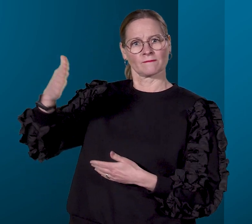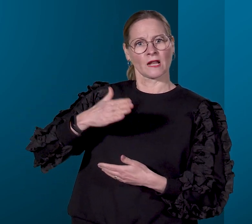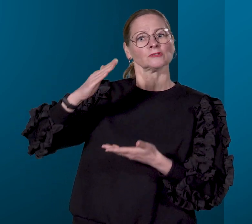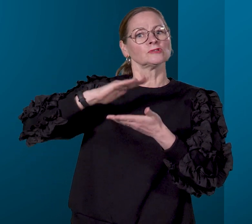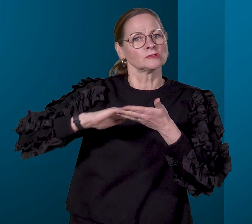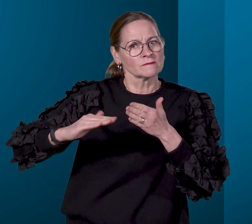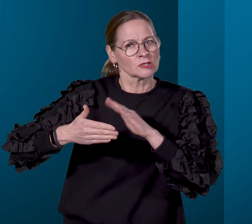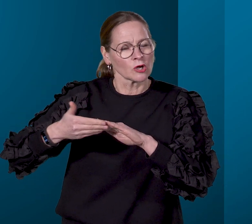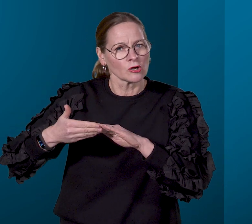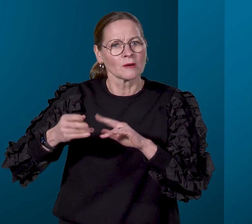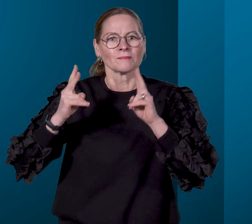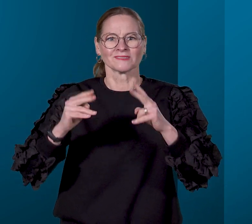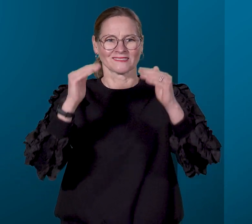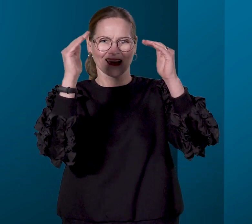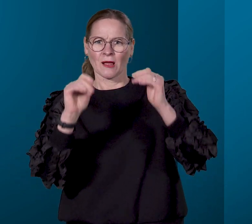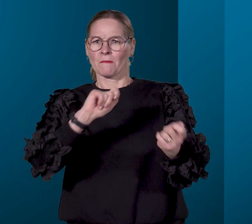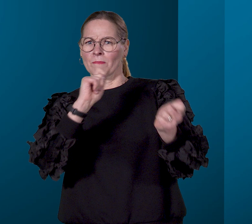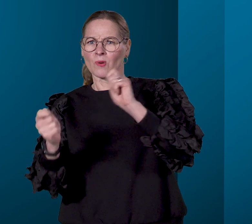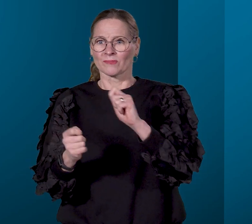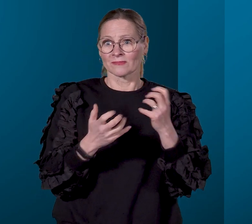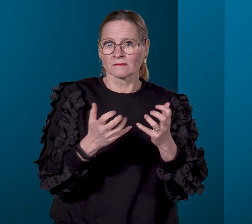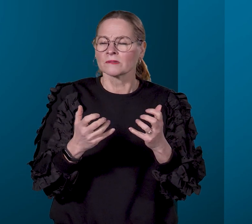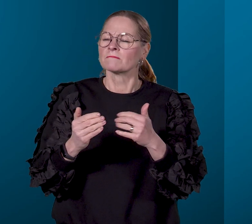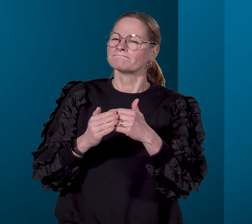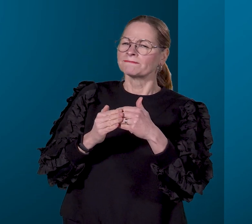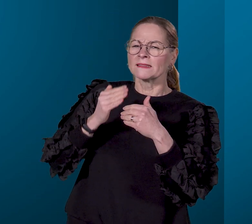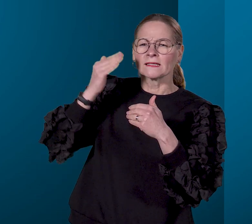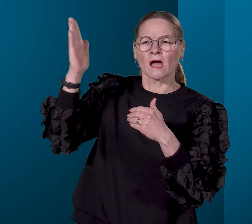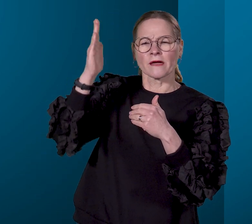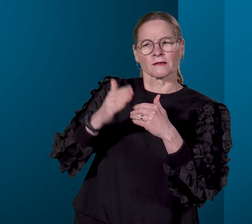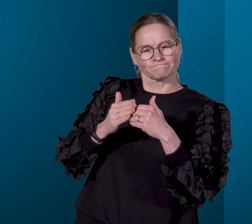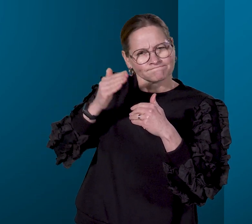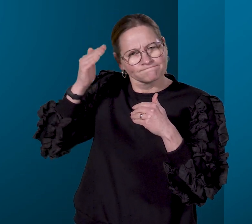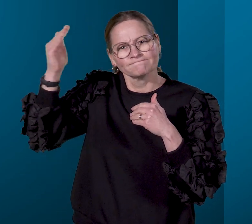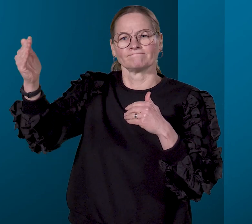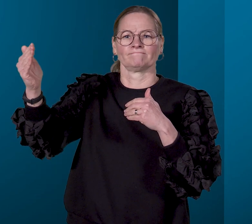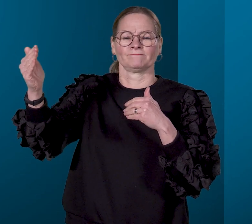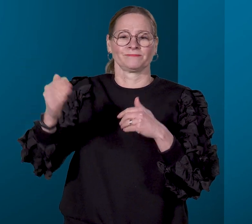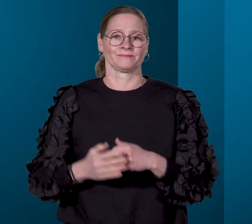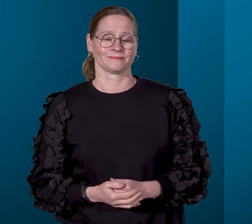yhteisön ja valtion välillä sekä rakenteellisten muutosten - tarpeen kuvaaminen pidemmällä aikajänteellä.